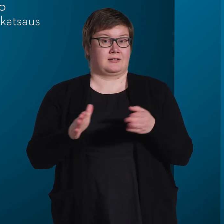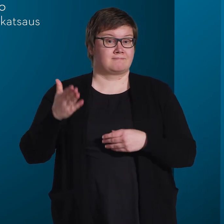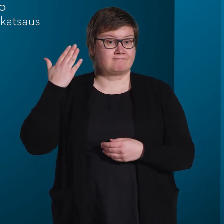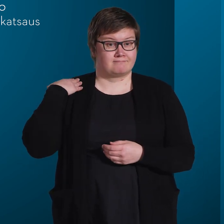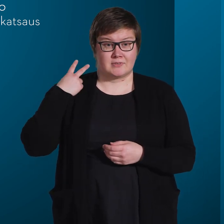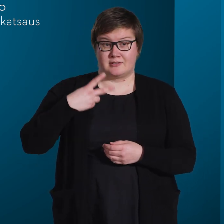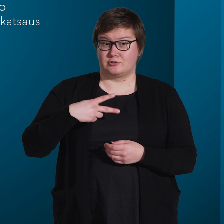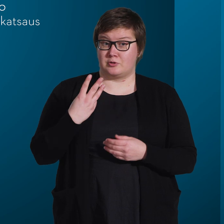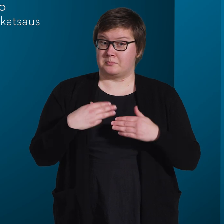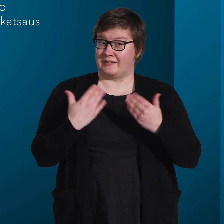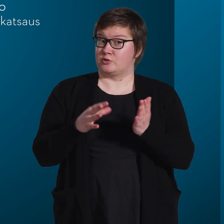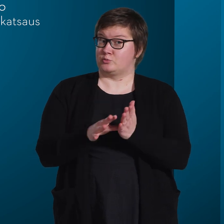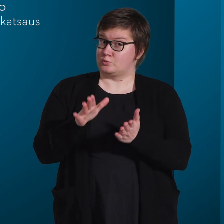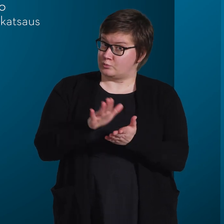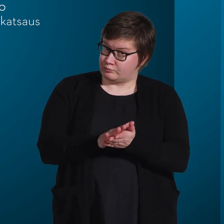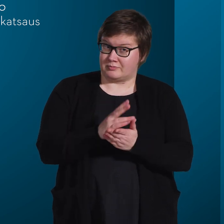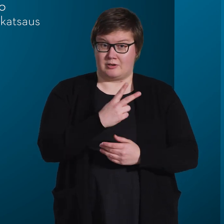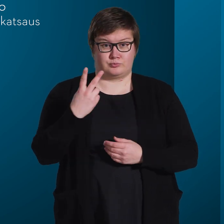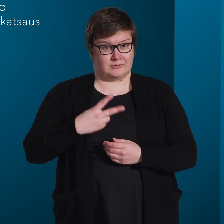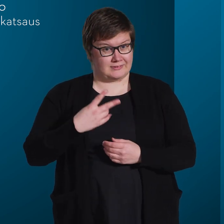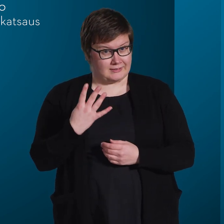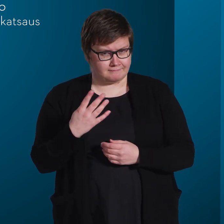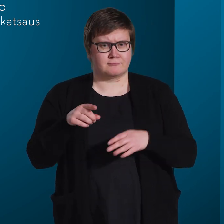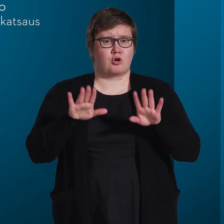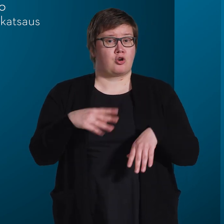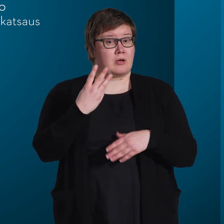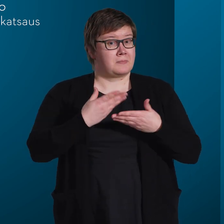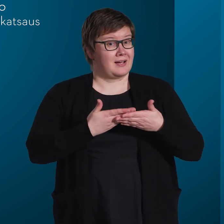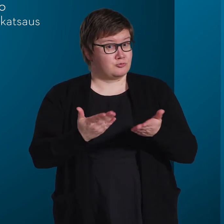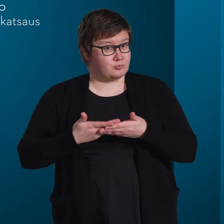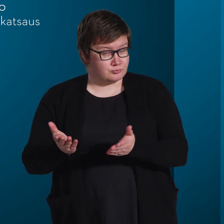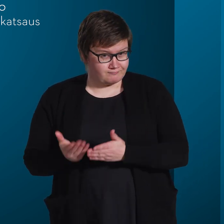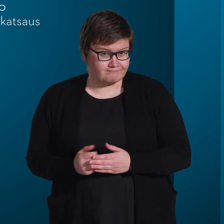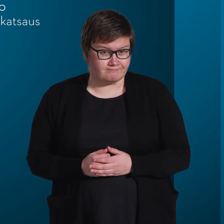järjestettiin 23.9.2024 kolmen esityksen voimin.